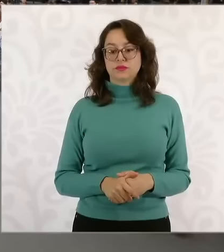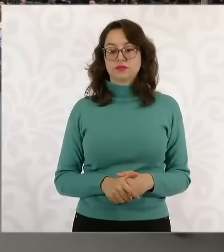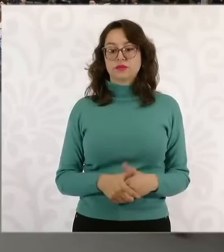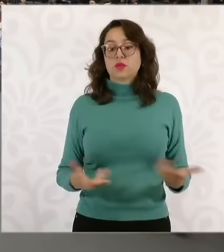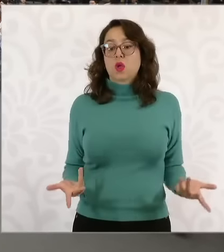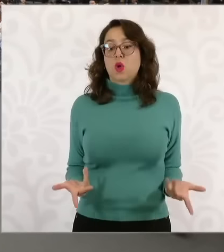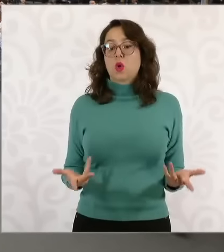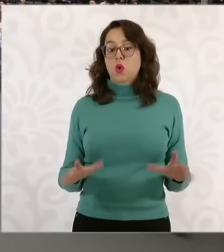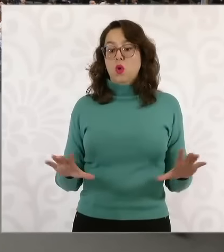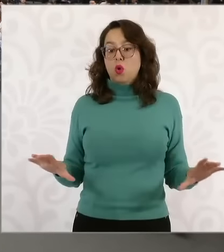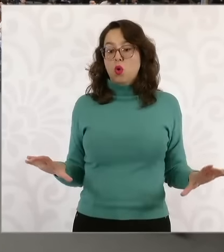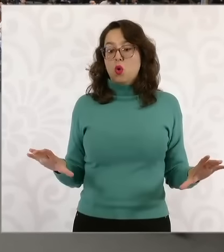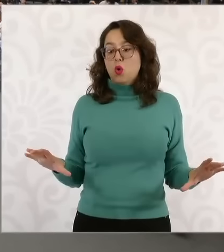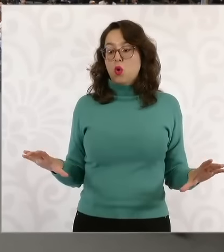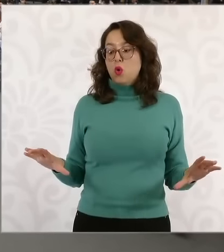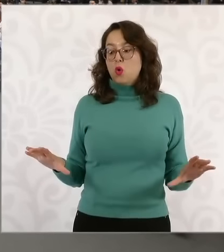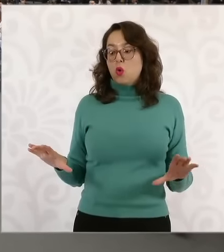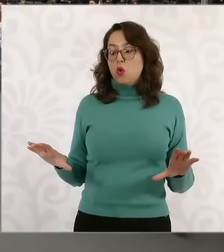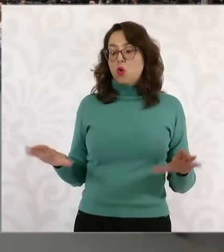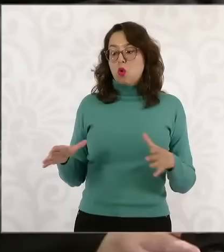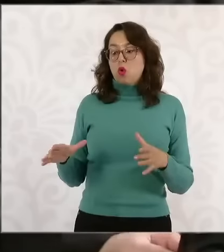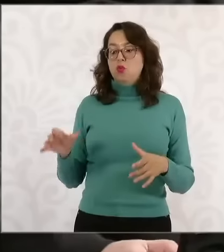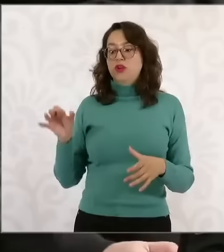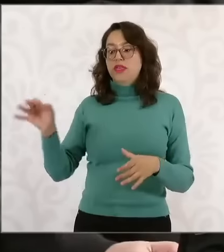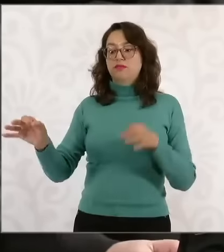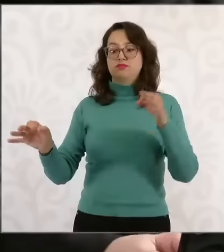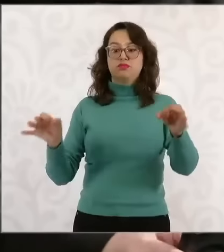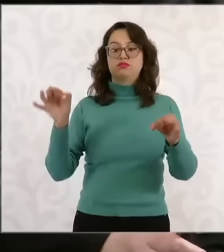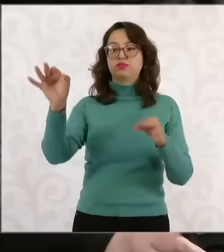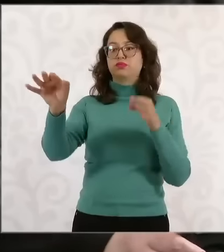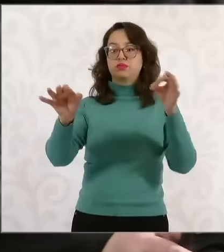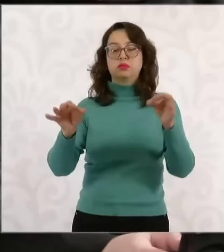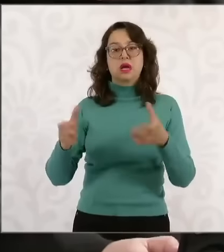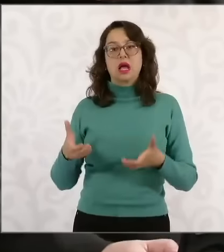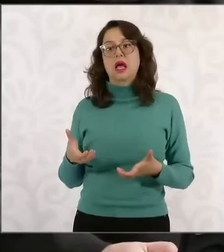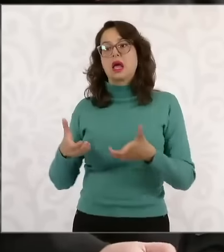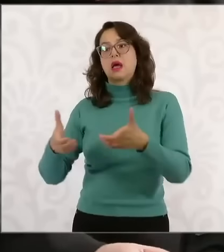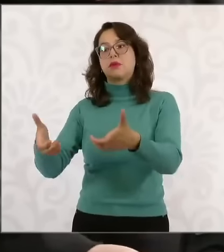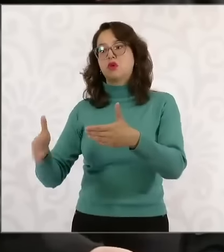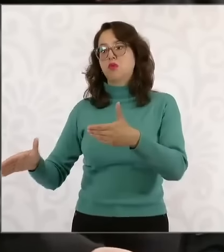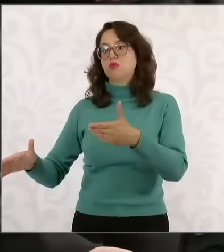las que no se ha podido arribar físicamente por camino, como decía el secretario,